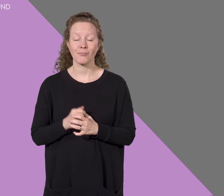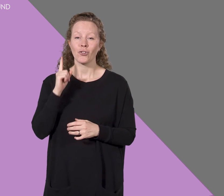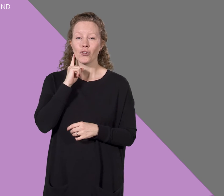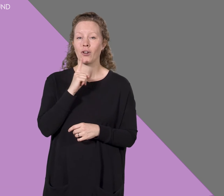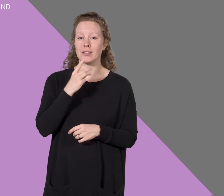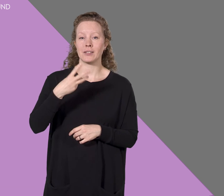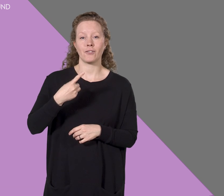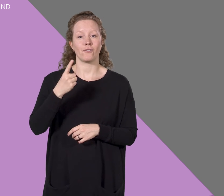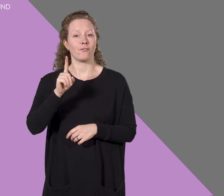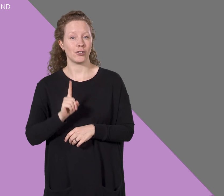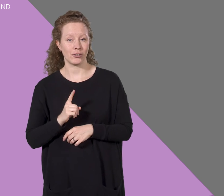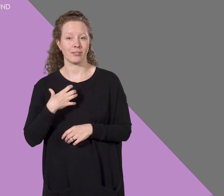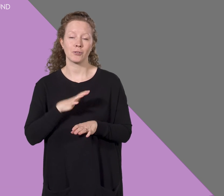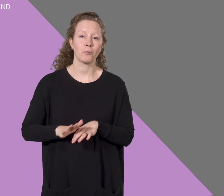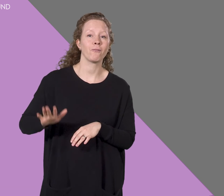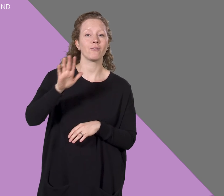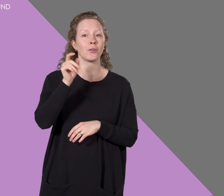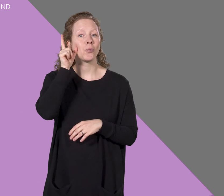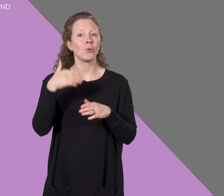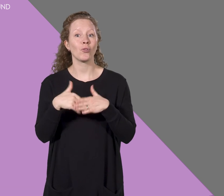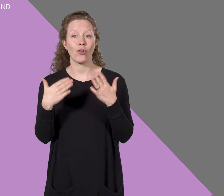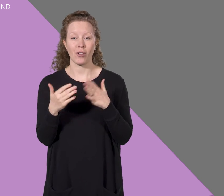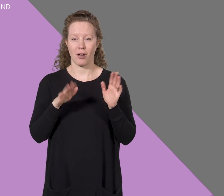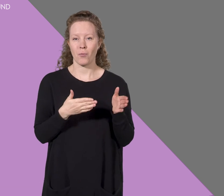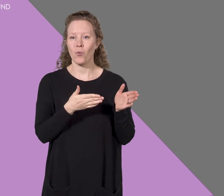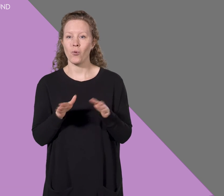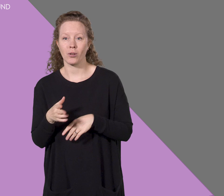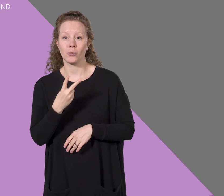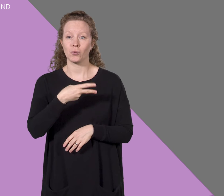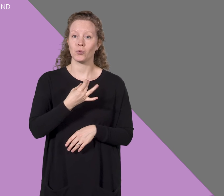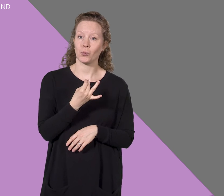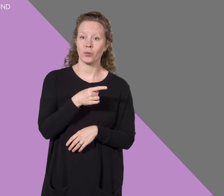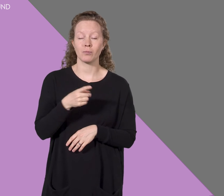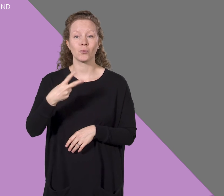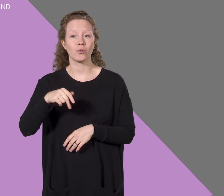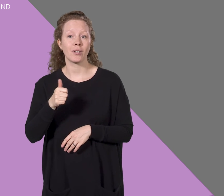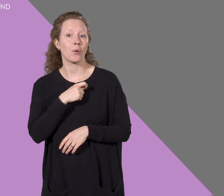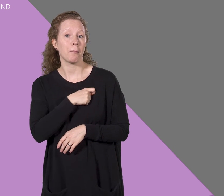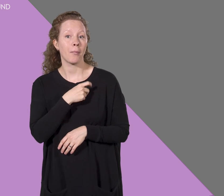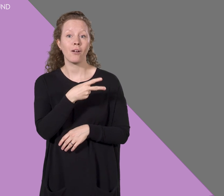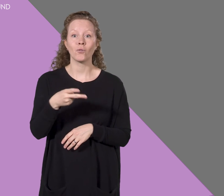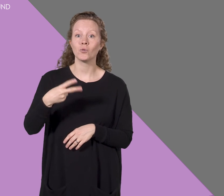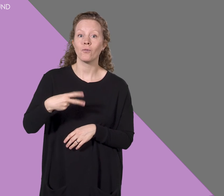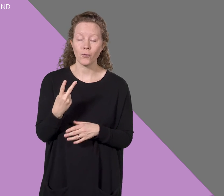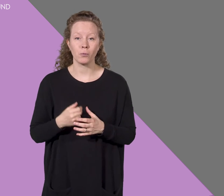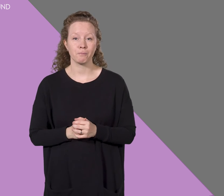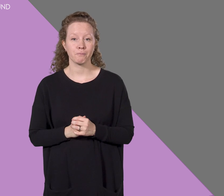Dövas 31 riksomfattande kulturdagar ordnades i 27–29.5.2022.